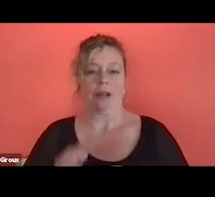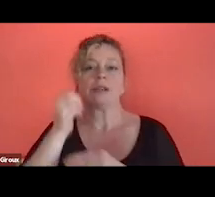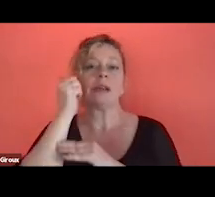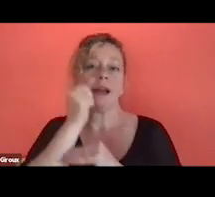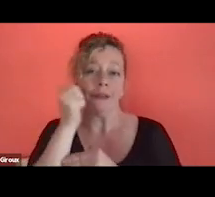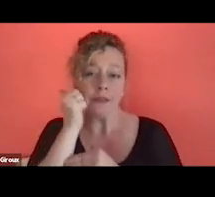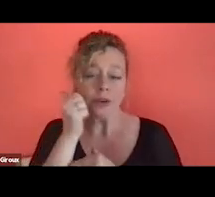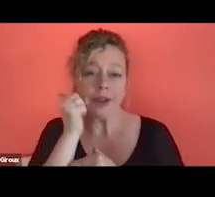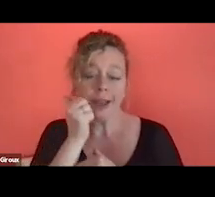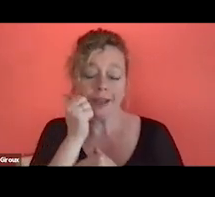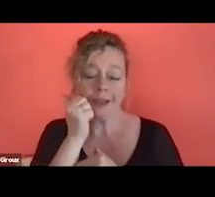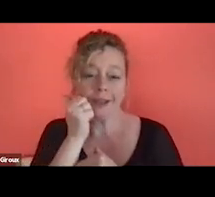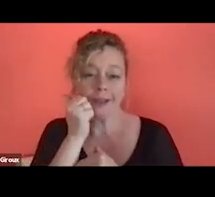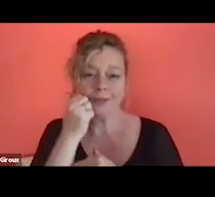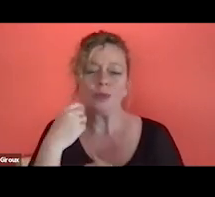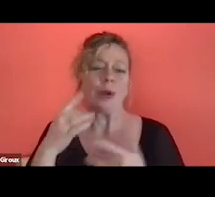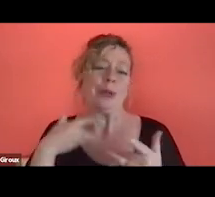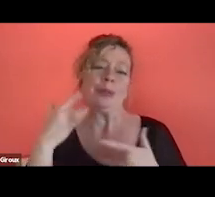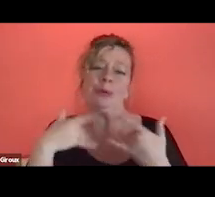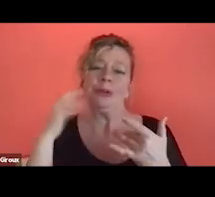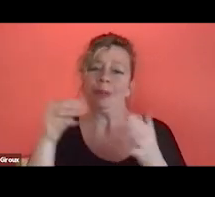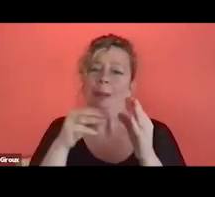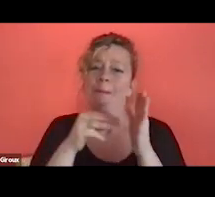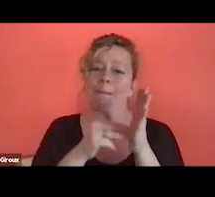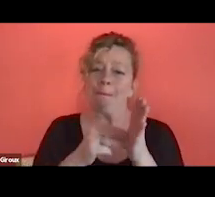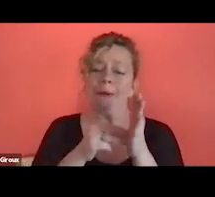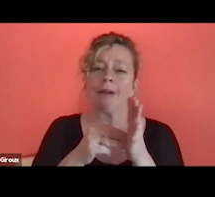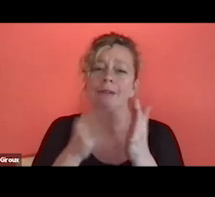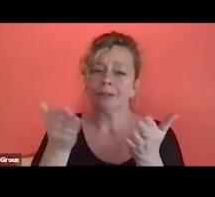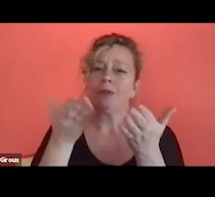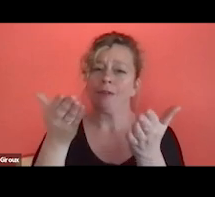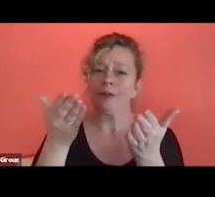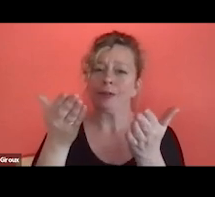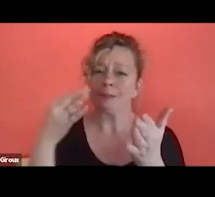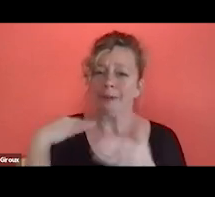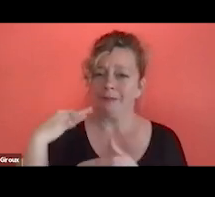Y estamos encantados con ese modelo y las ventajas que ofrece. Entonces, durante los próximos 19 minutos,